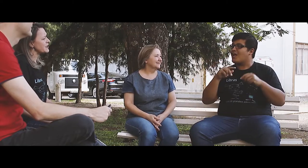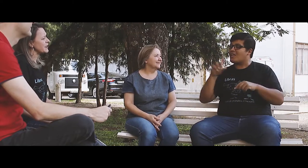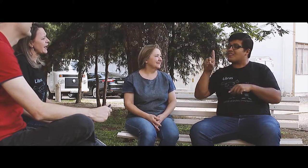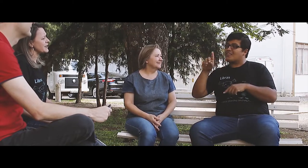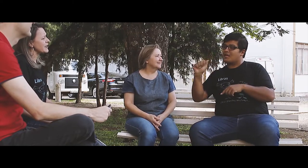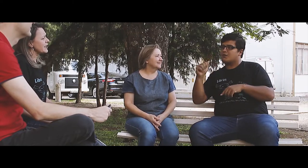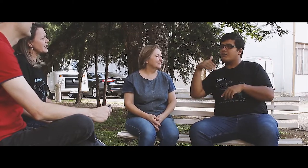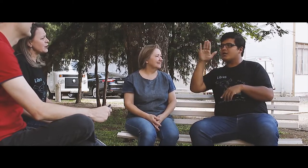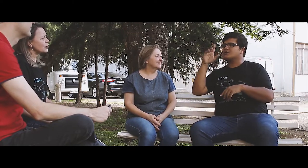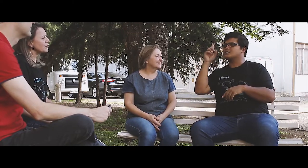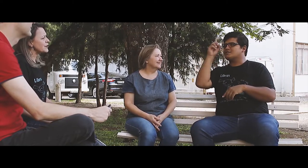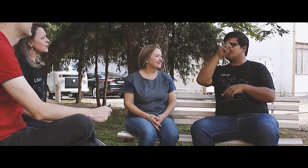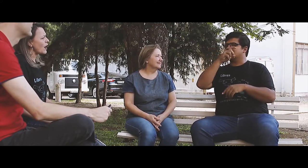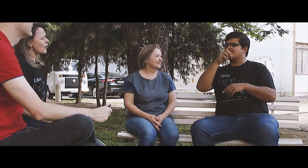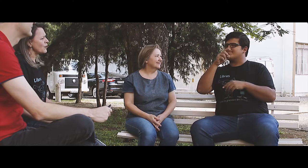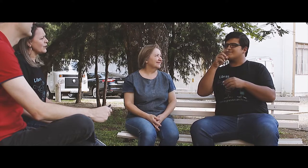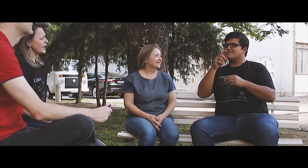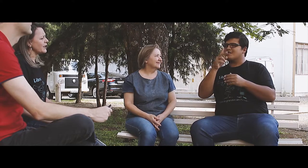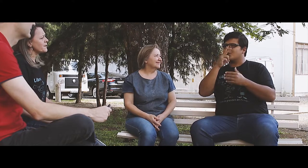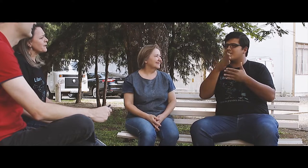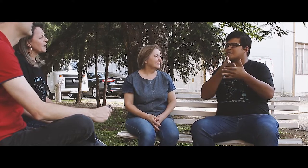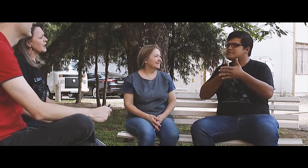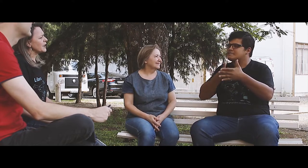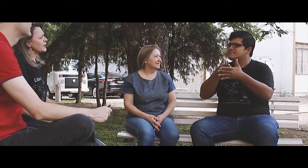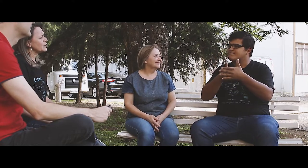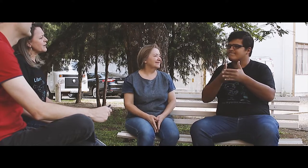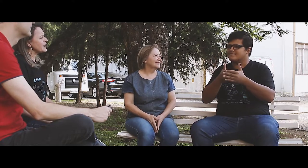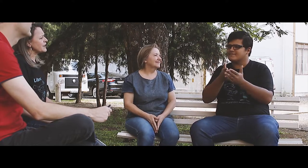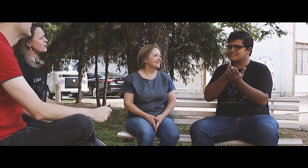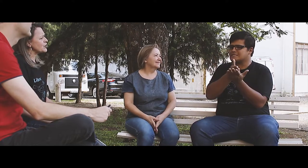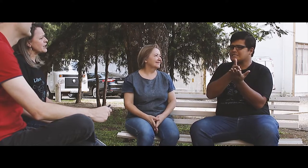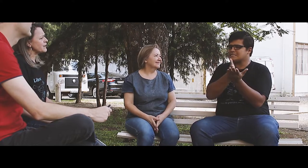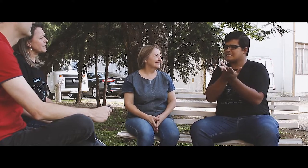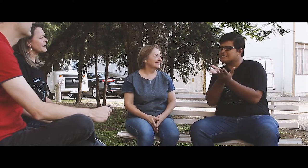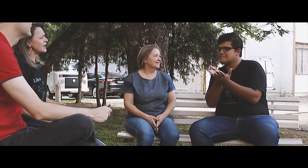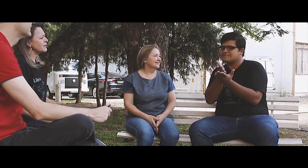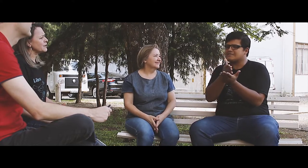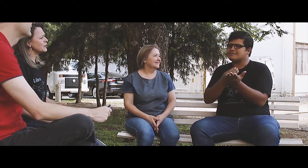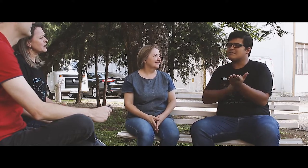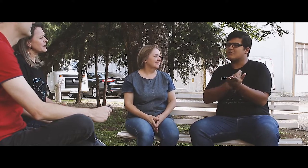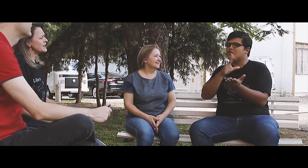sinais de todo um visual, né? O deficiente auditivo ele tem muitas,